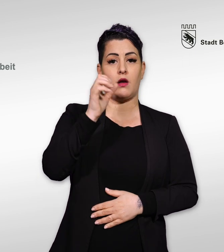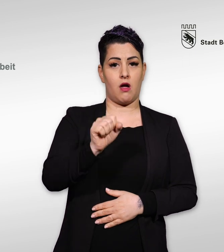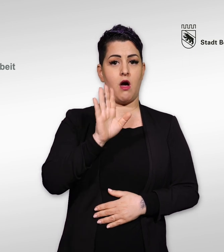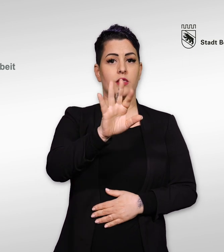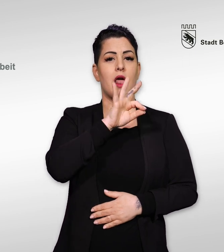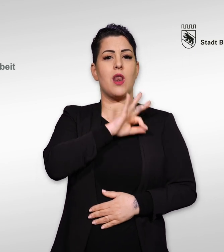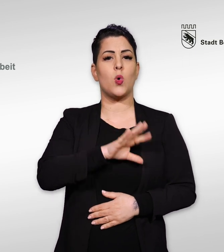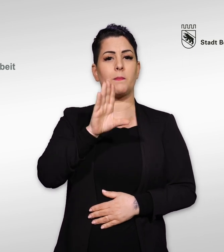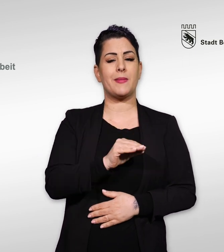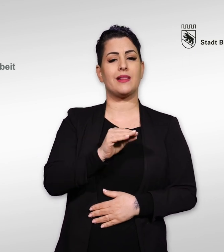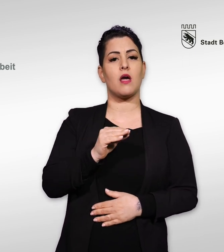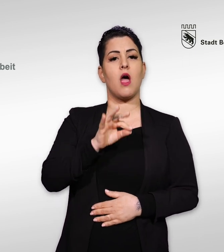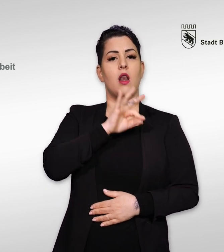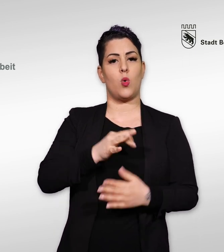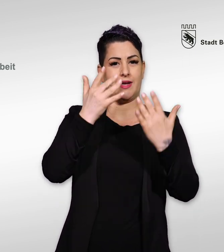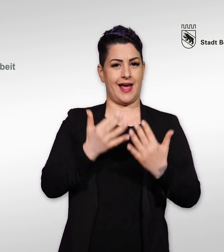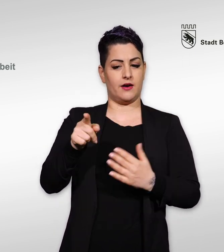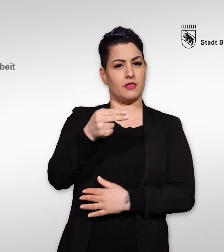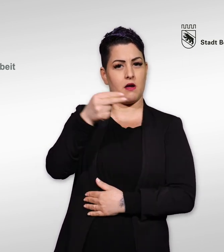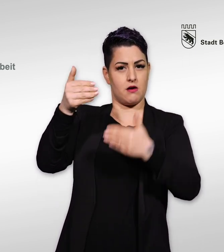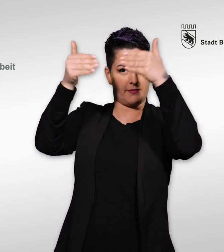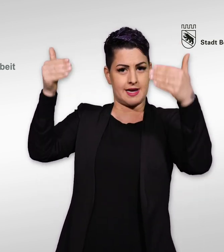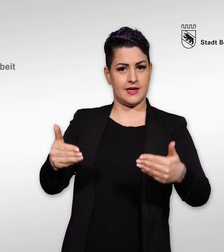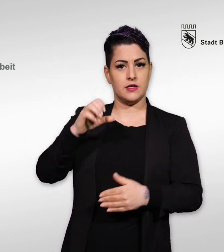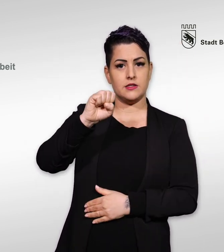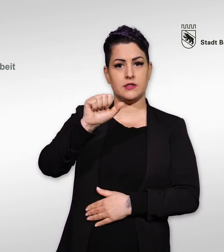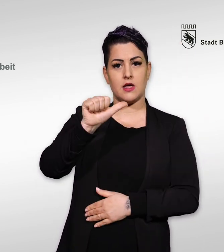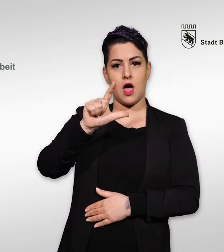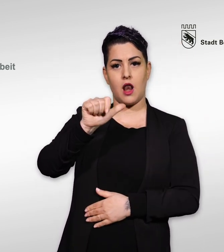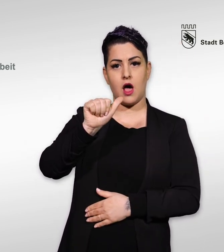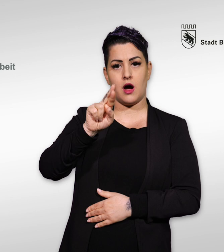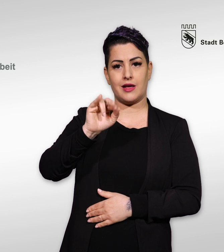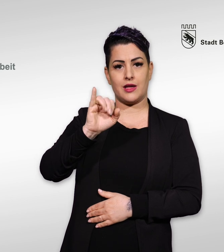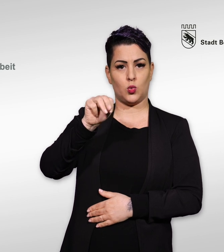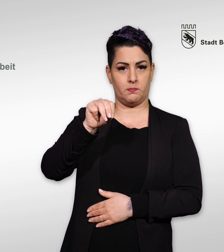Überprüfen Sie Ihren Lohn mit dem Lohnrechner Salarium.